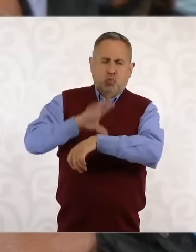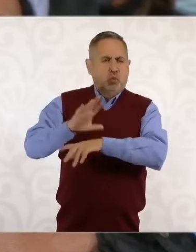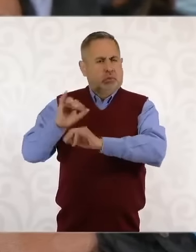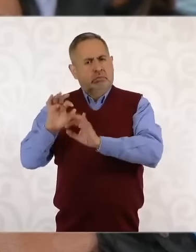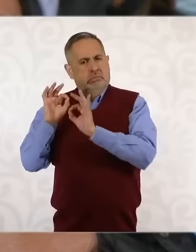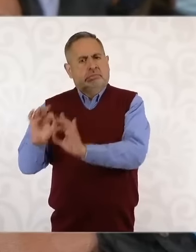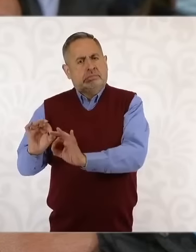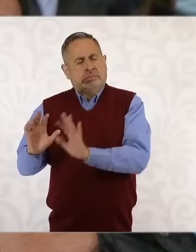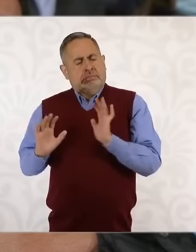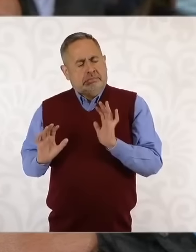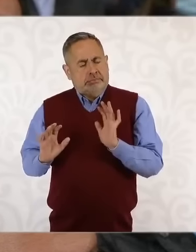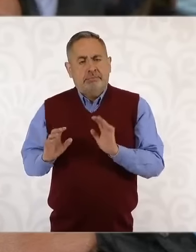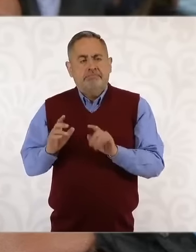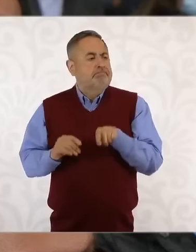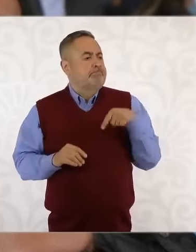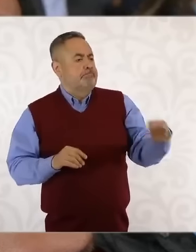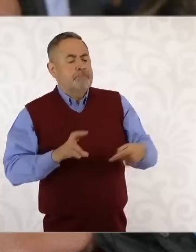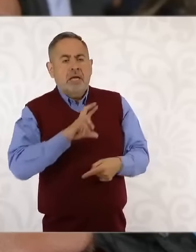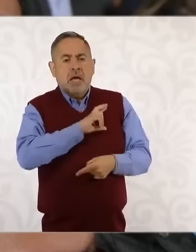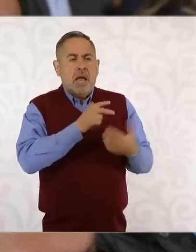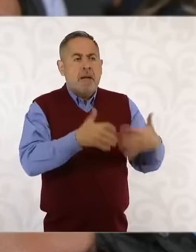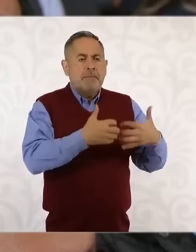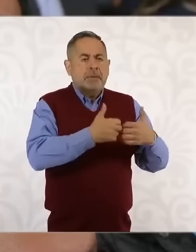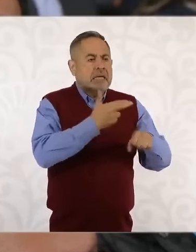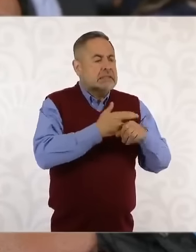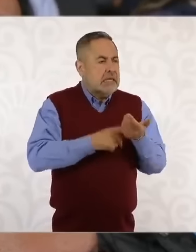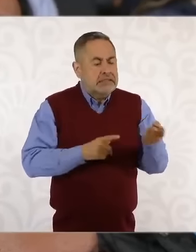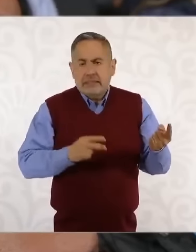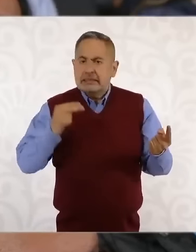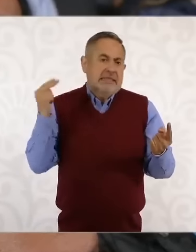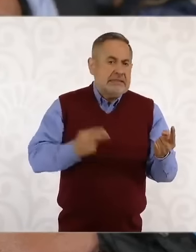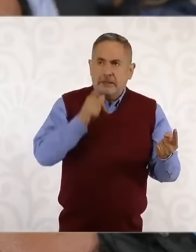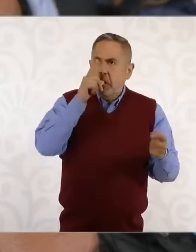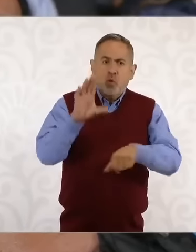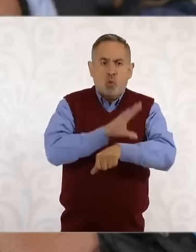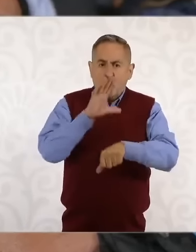considerando que el sector empresarial ha colocado a la energía como prioridad en su agenda, existe